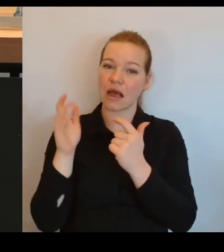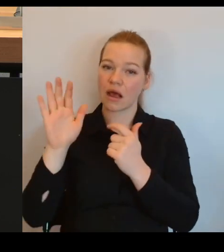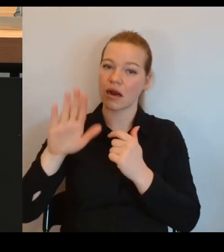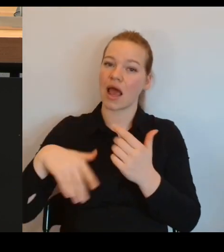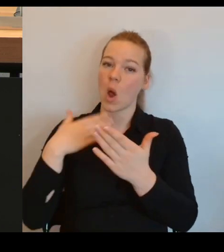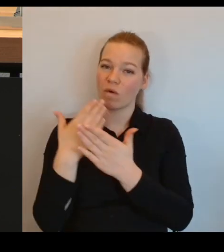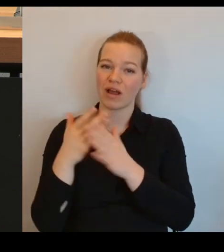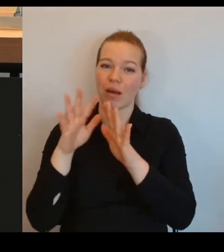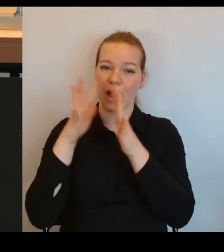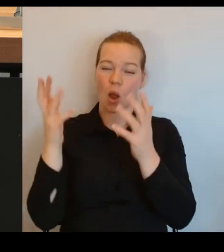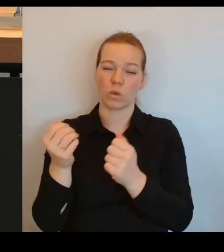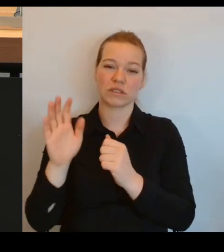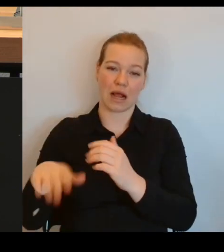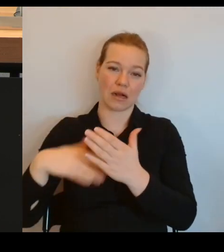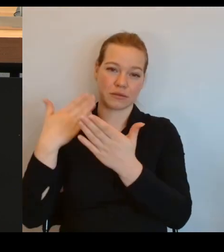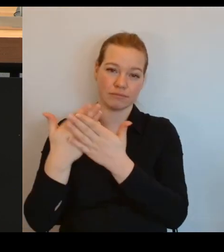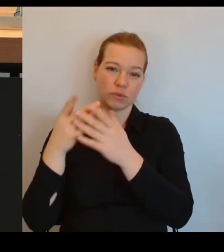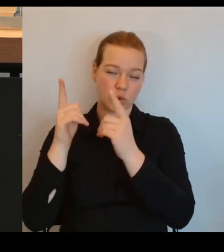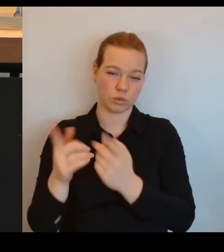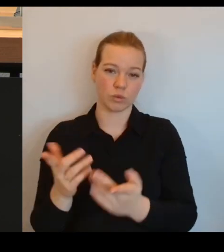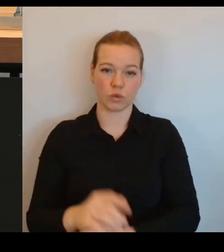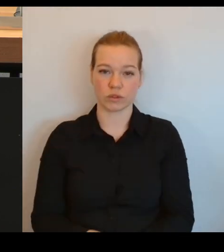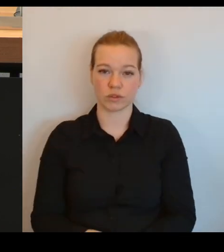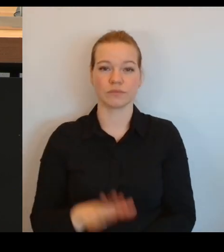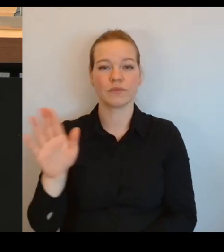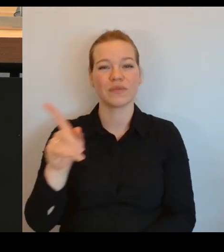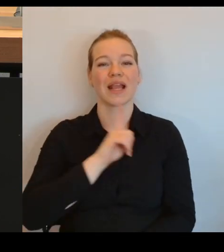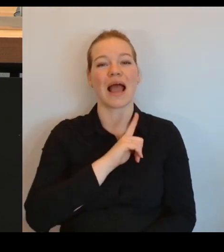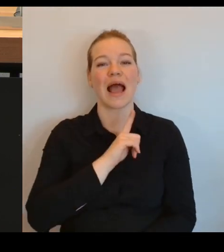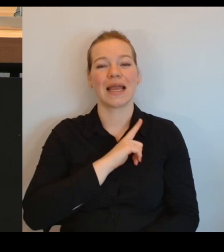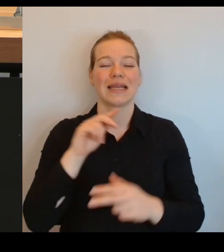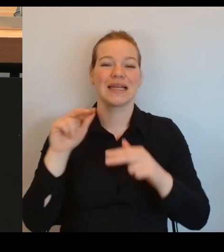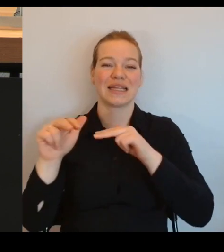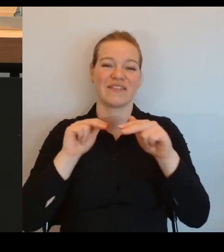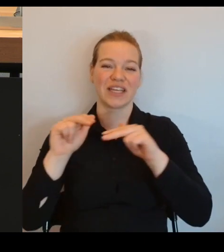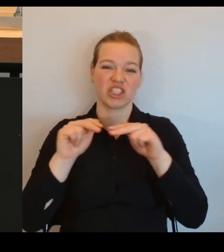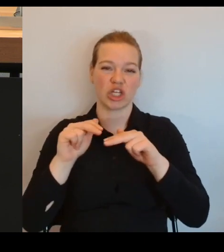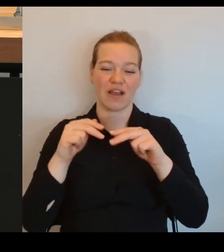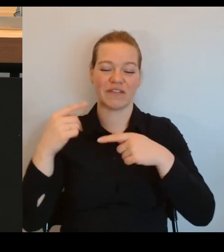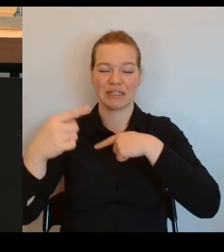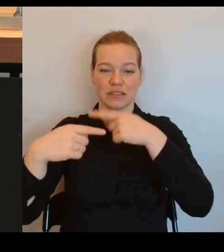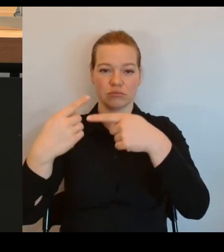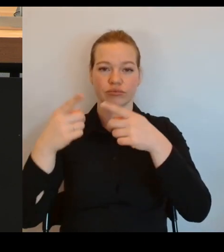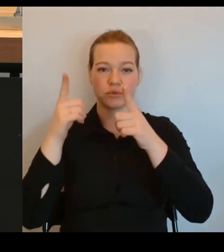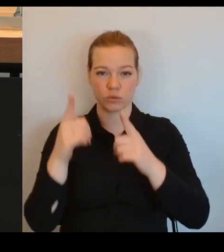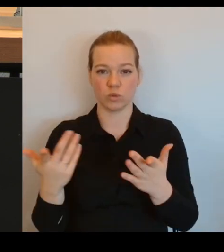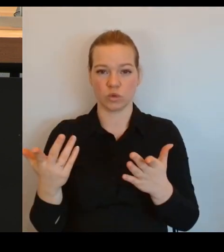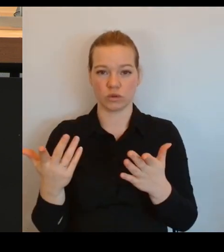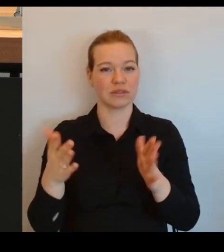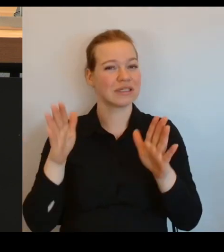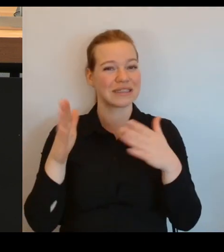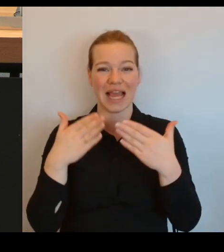erfolgreich sein, dürfen und dürfen nicht durch den Senat geknebelt werden und zu Schattenhaushalten mutieren.